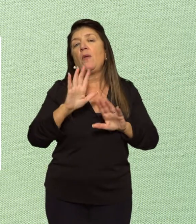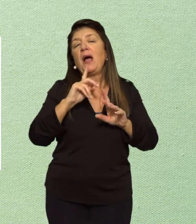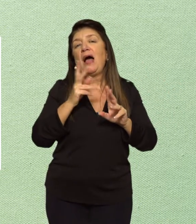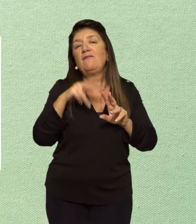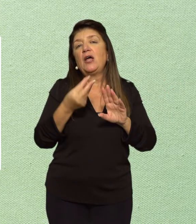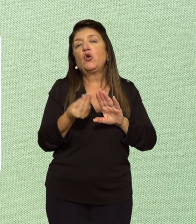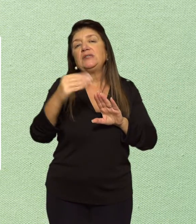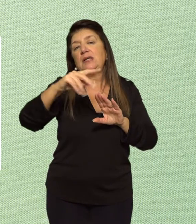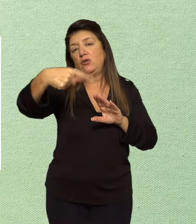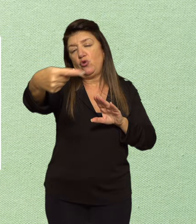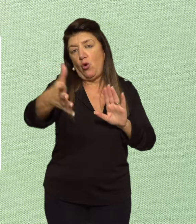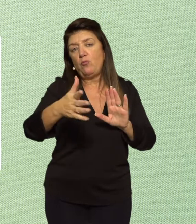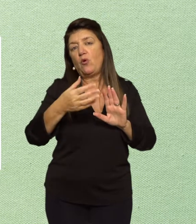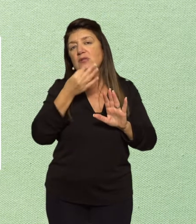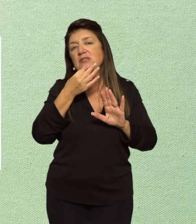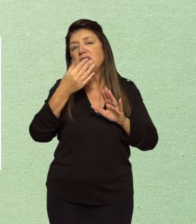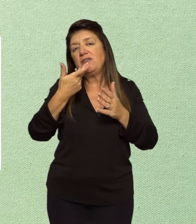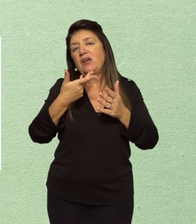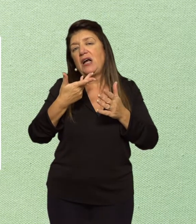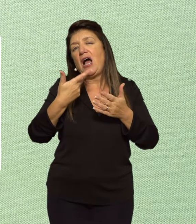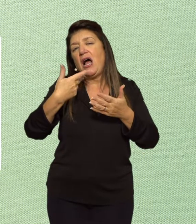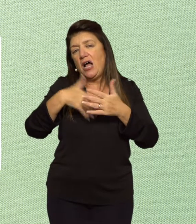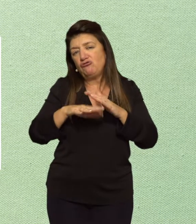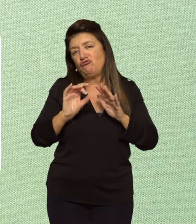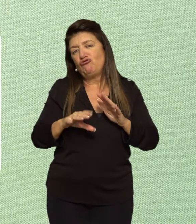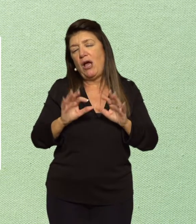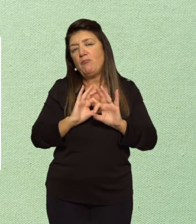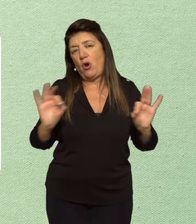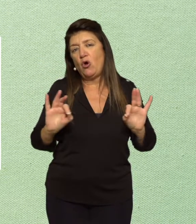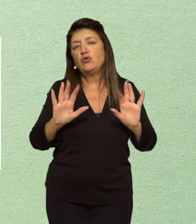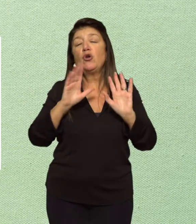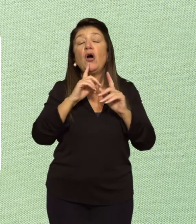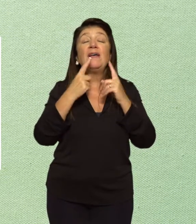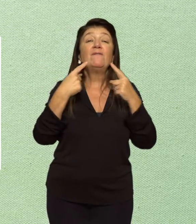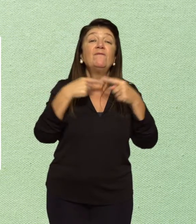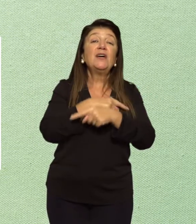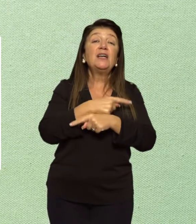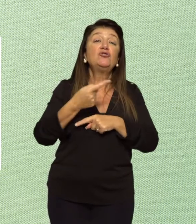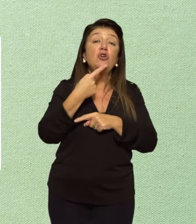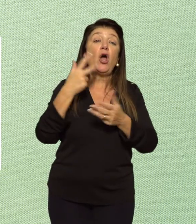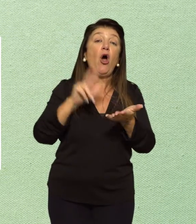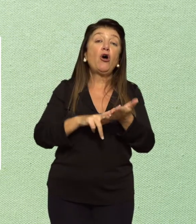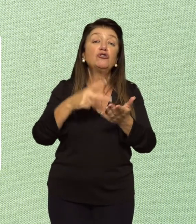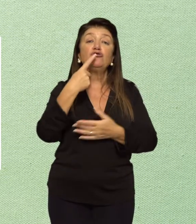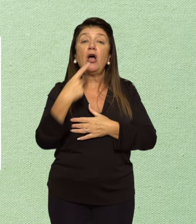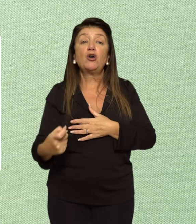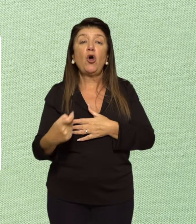negli anni successivi. Il codice rosso inserisce una sorta di corsia preferenziale all'interno